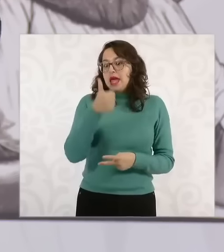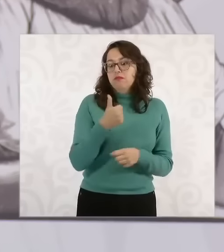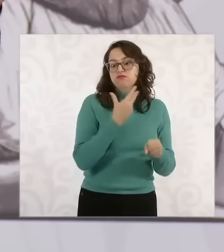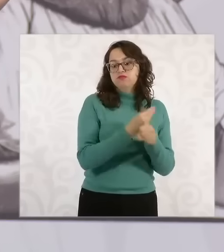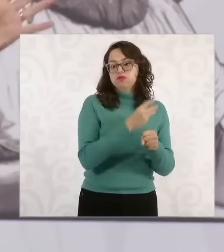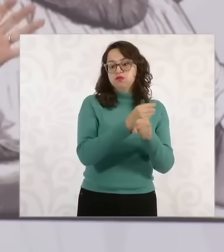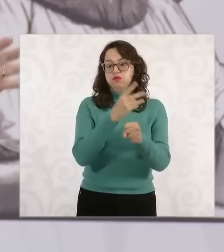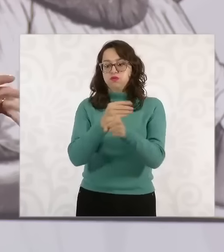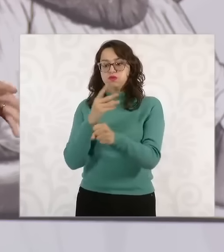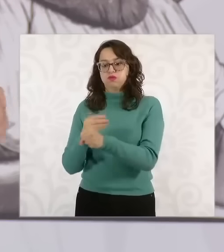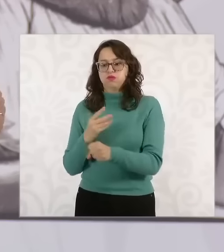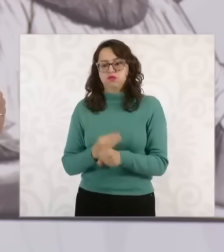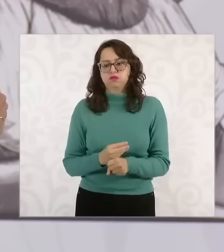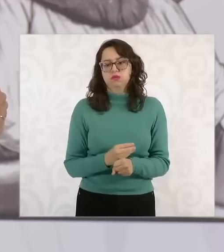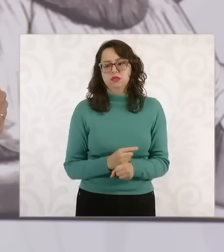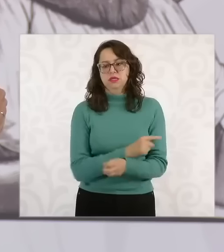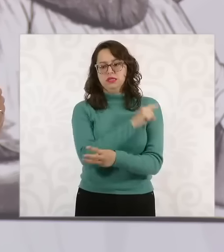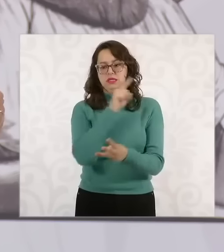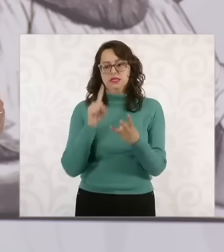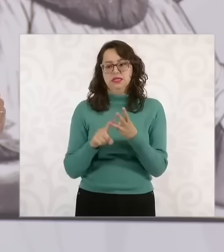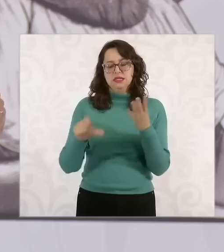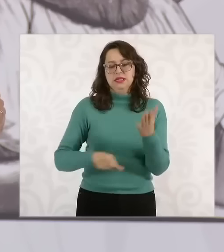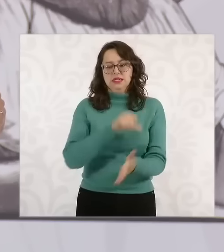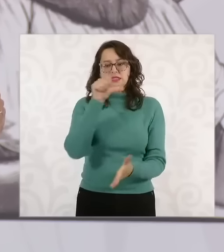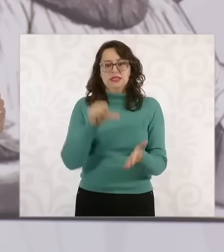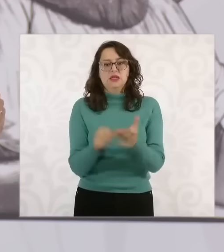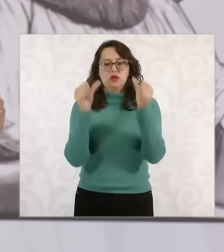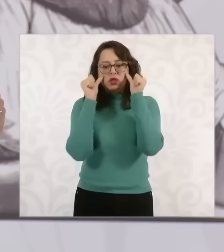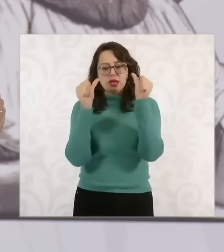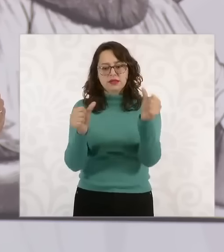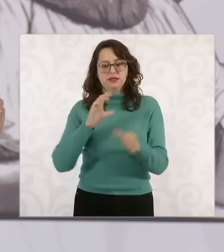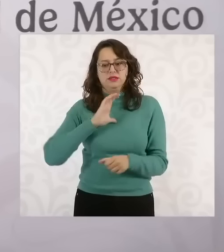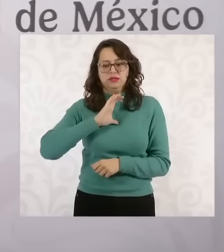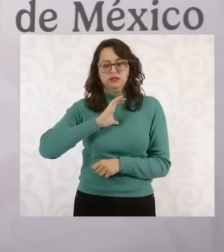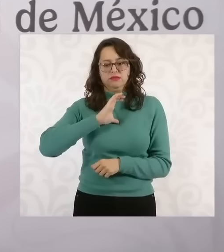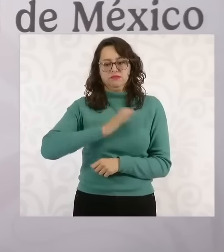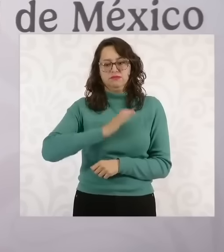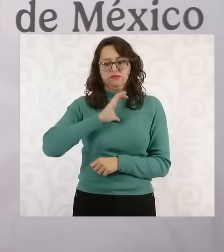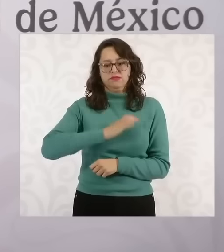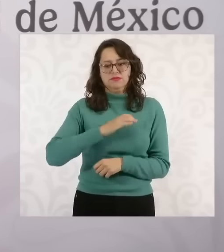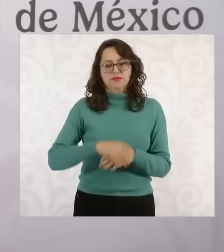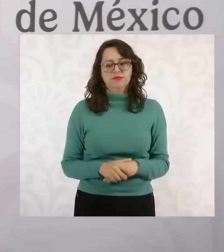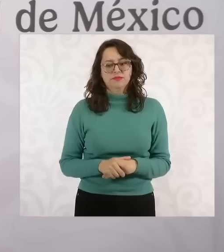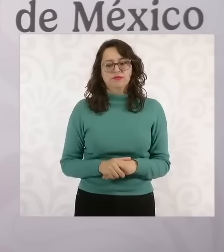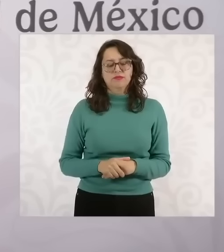particularmente con este centro de atención oncológica que si se acuerdan cuando fue el día,